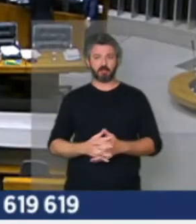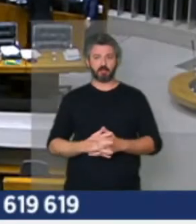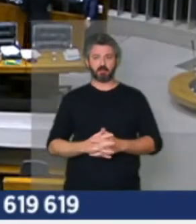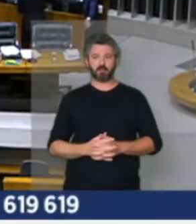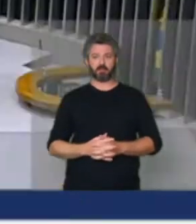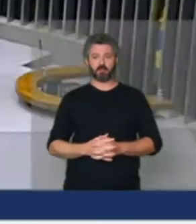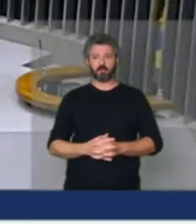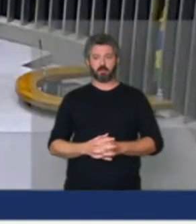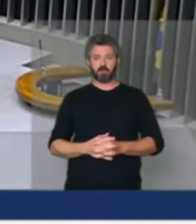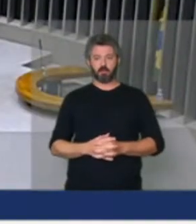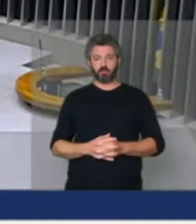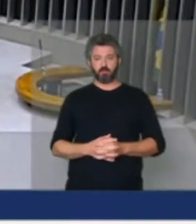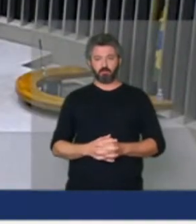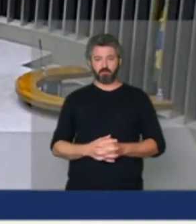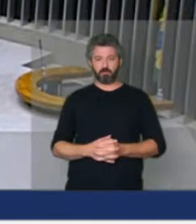PRESIDENTE GENOCIDA BOLSONARO,